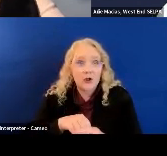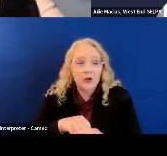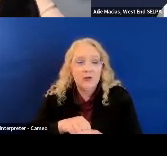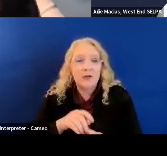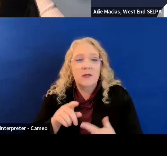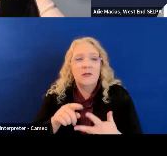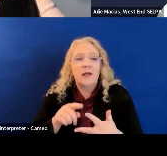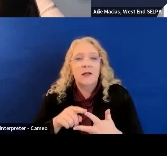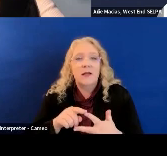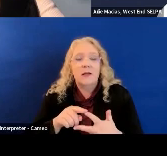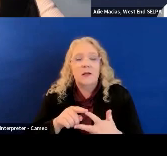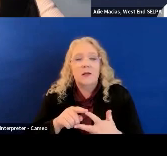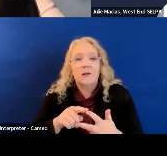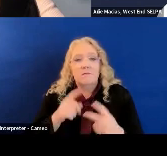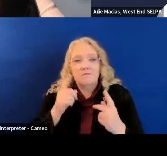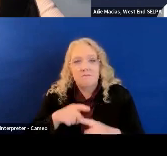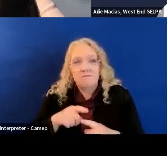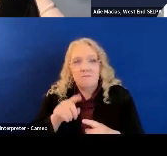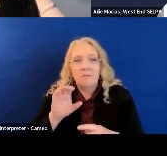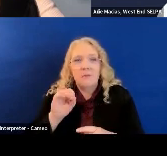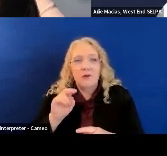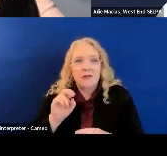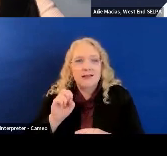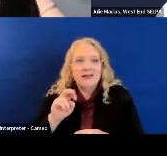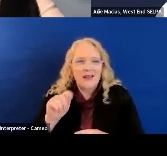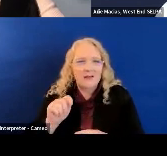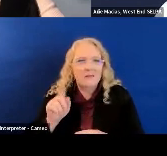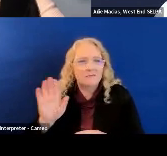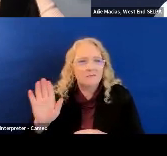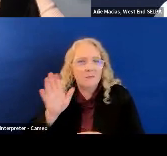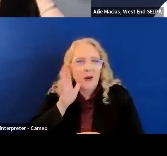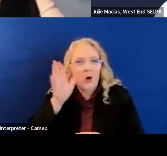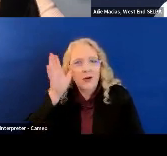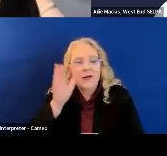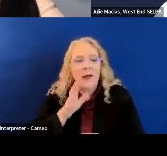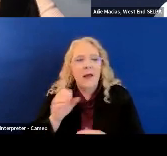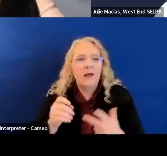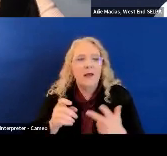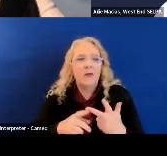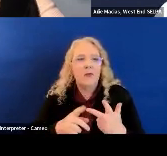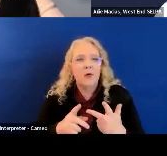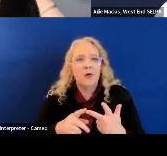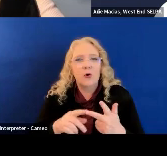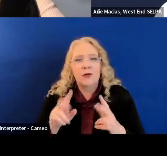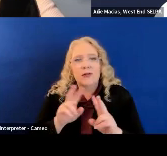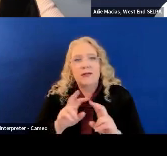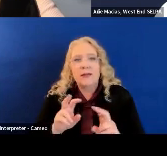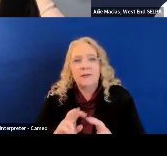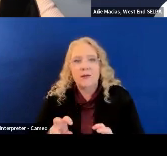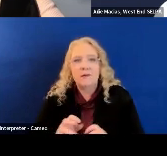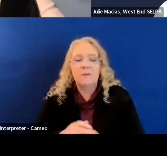el segundo es el consentimiento, el consentimiento de los padres y el tercero será la pieza de evaluación